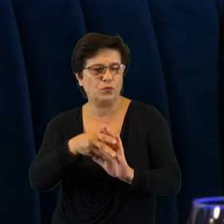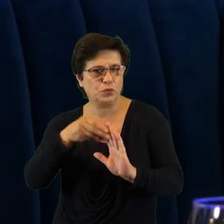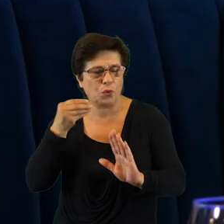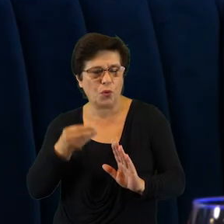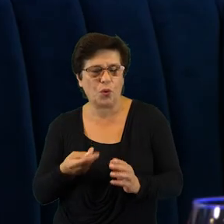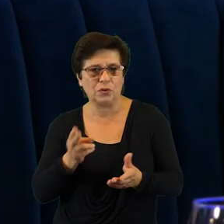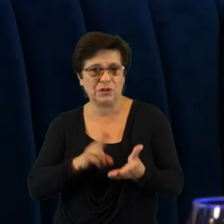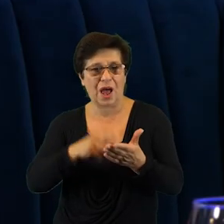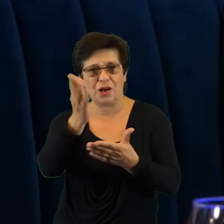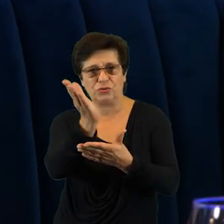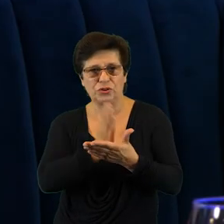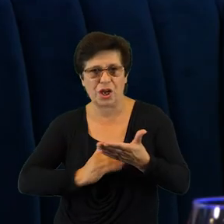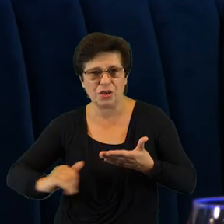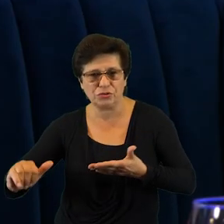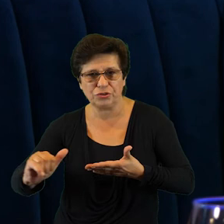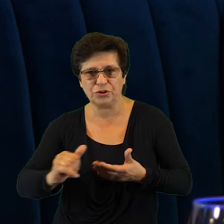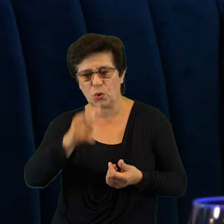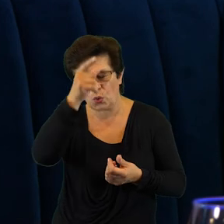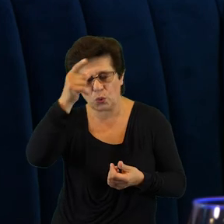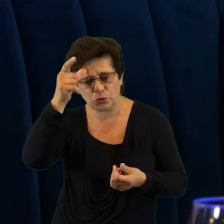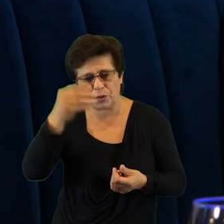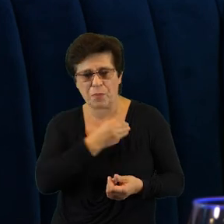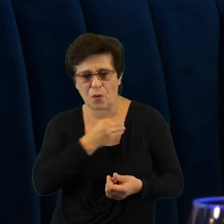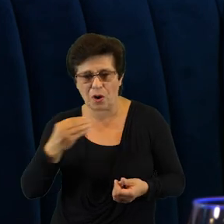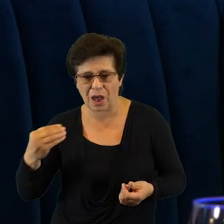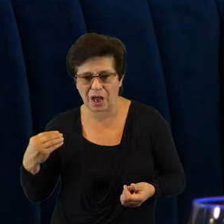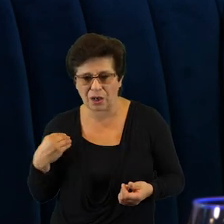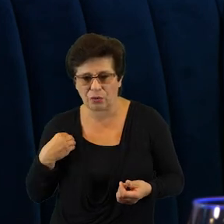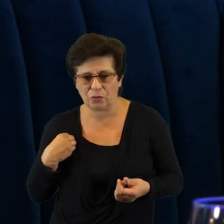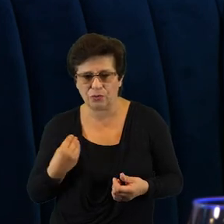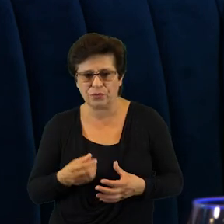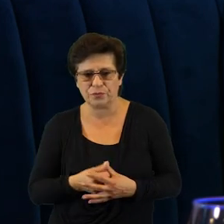po 1964 roku, gdzie będzie autorem... - Po "Liście 34".